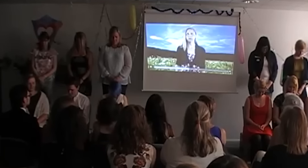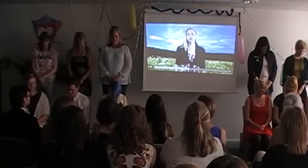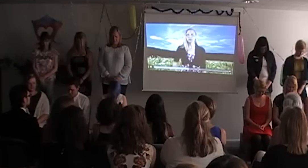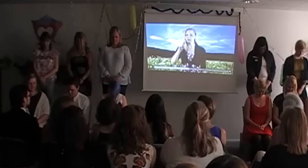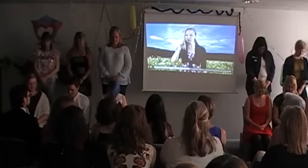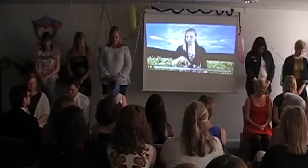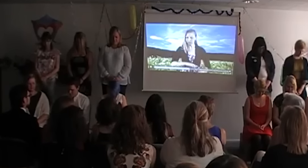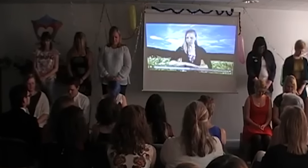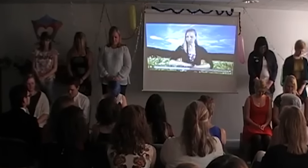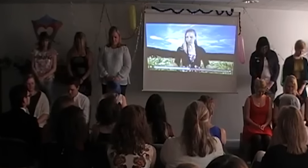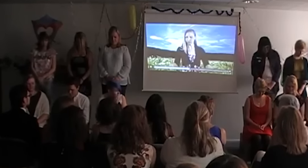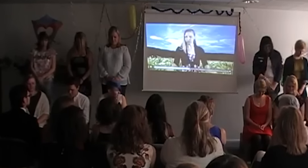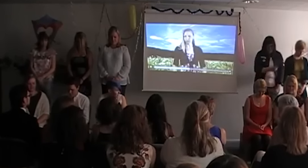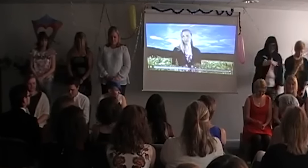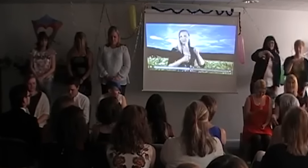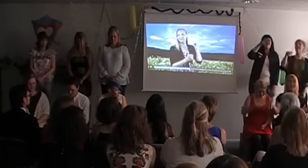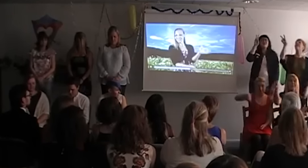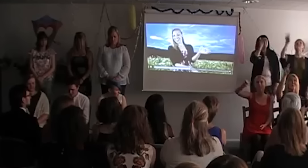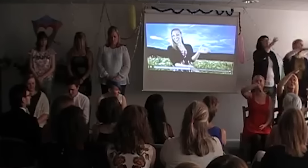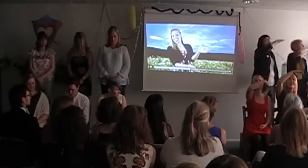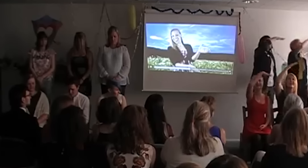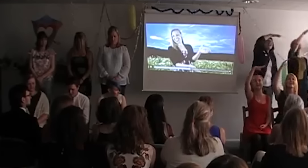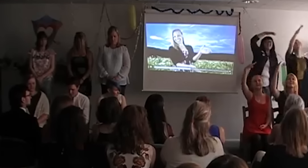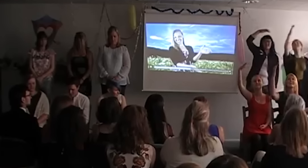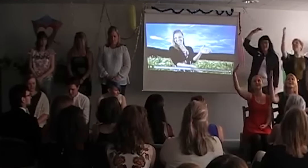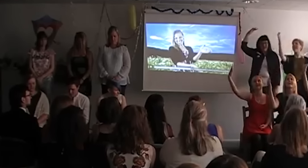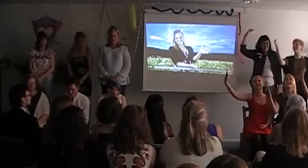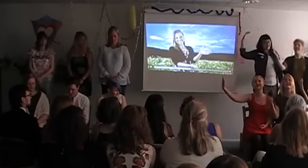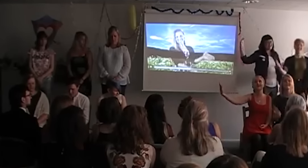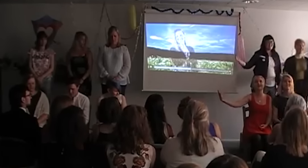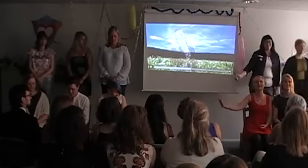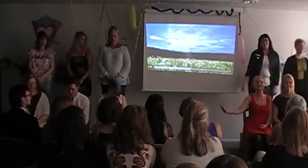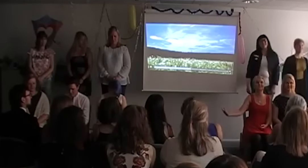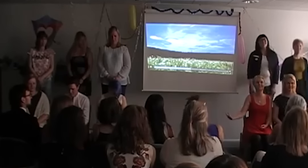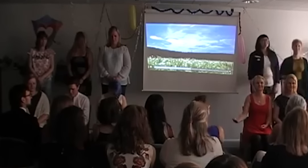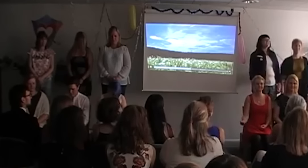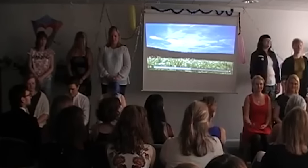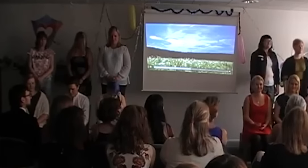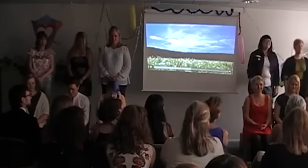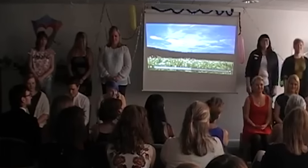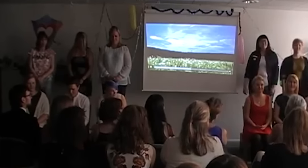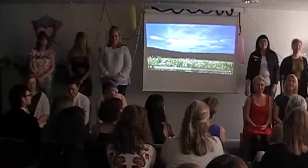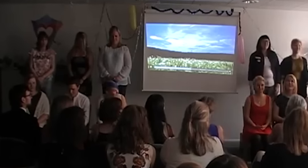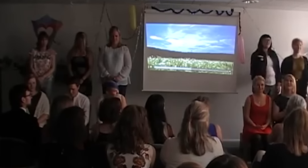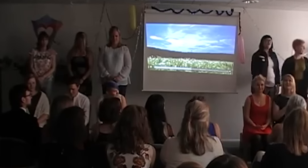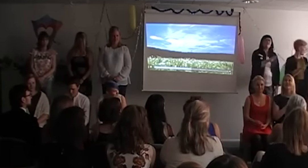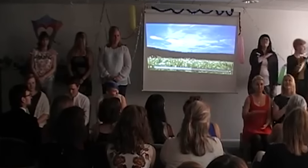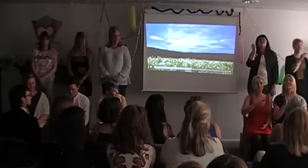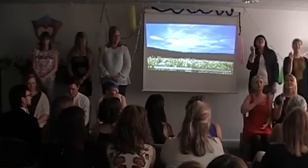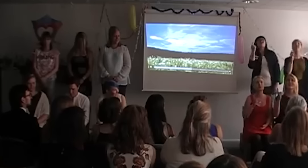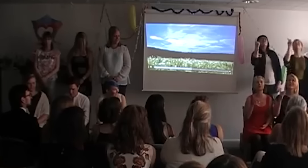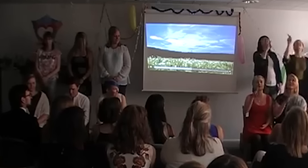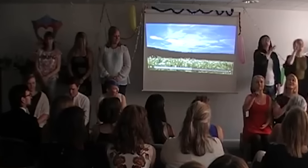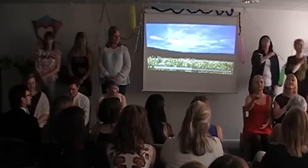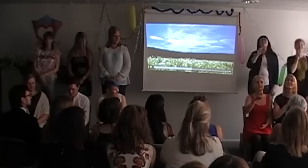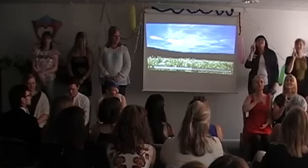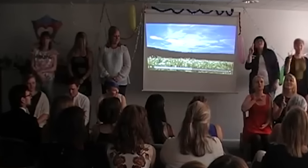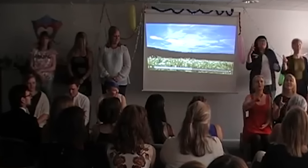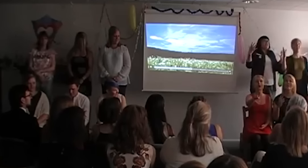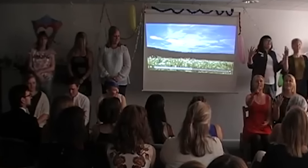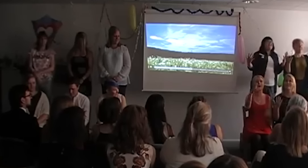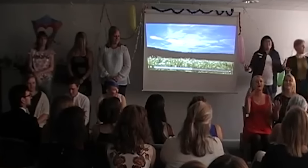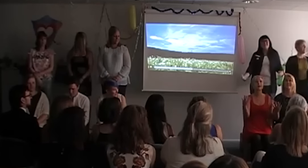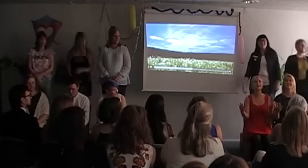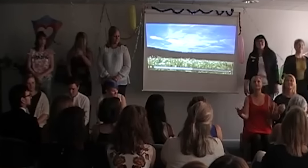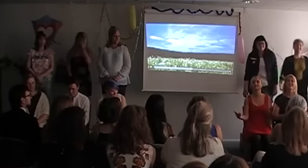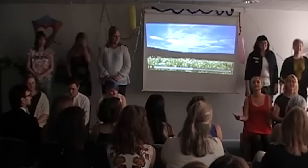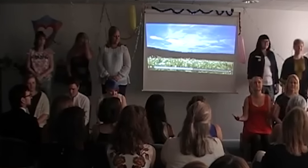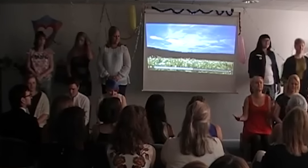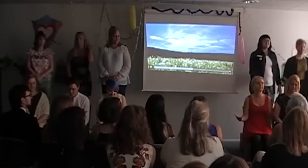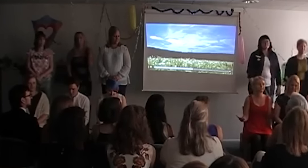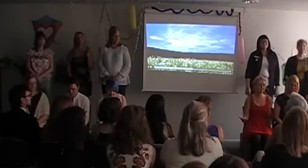Nä, jag tittar inte ner mer. Jag tittar upp mot himlen. Så, finns det nån här, finns du ens?